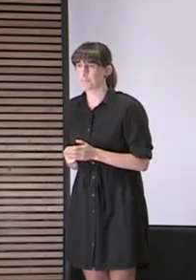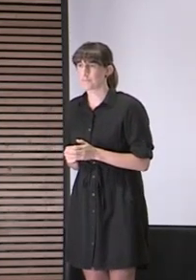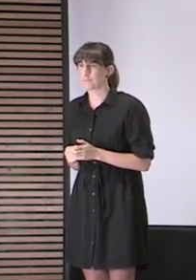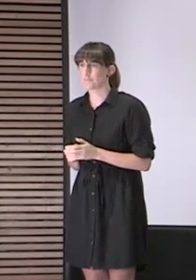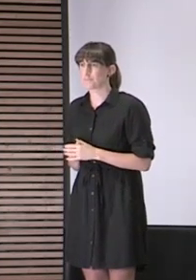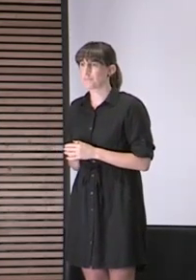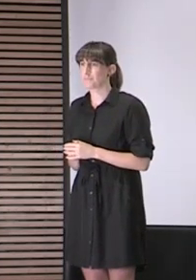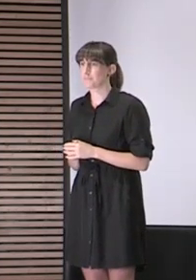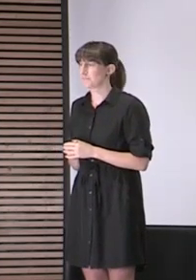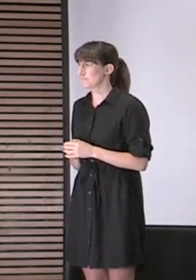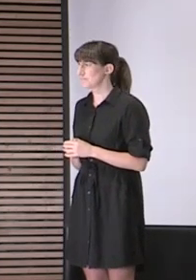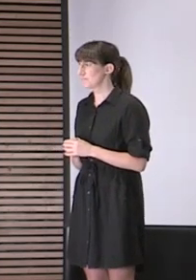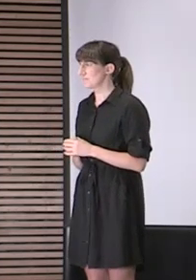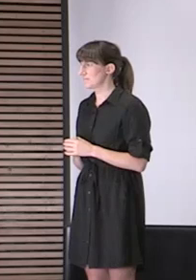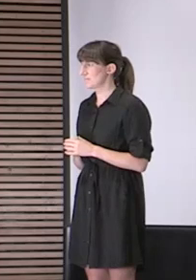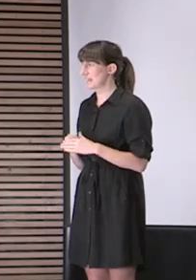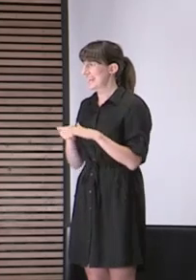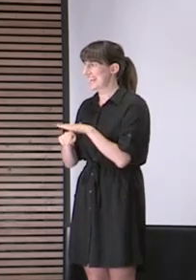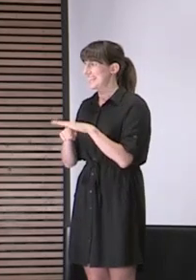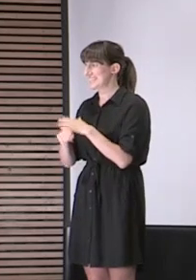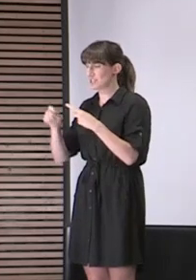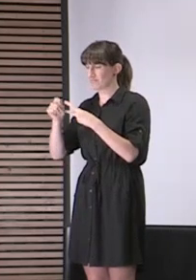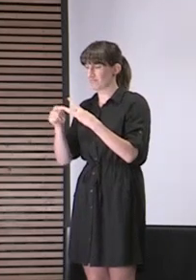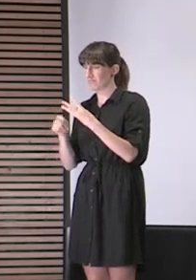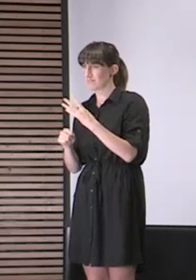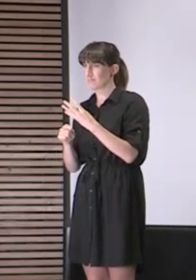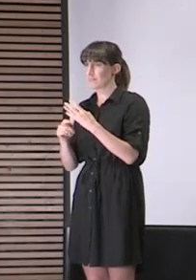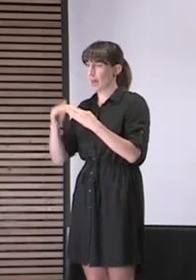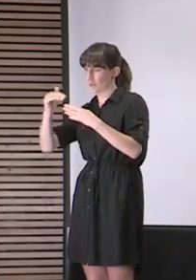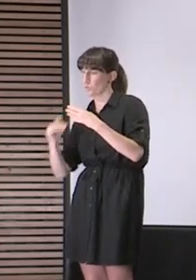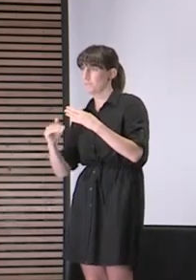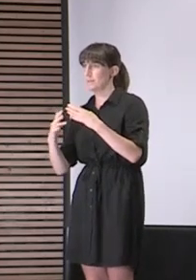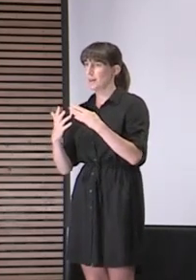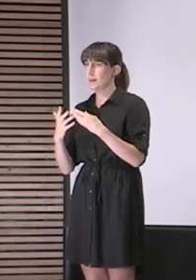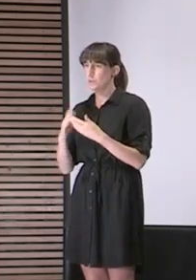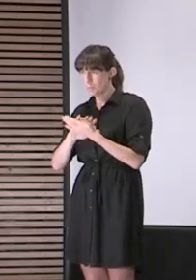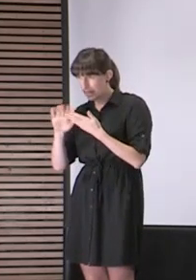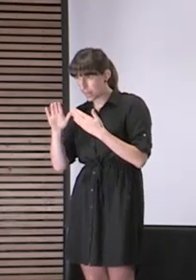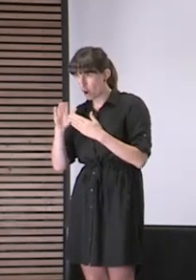comprobarlo de nuevo por ti,